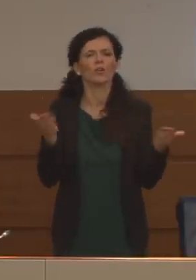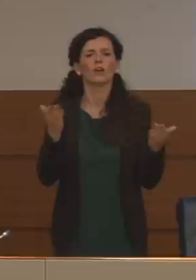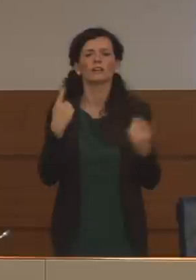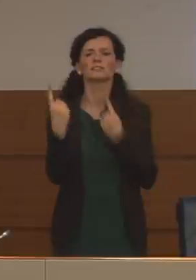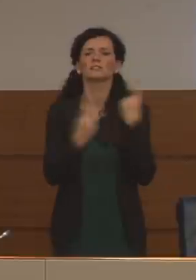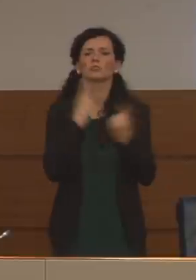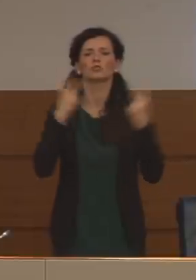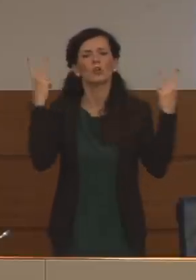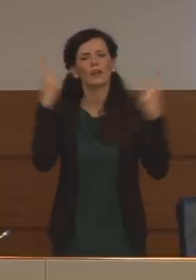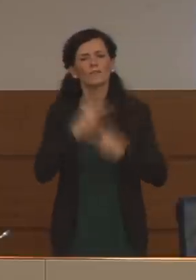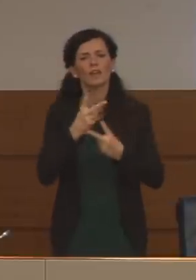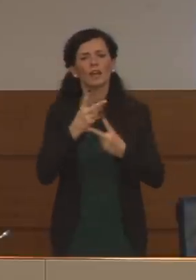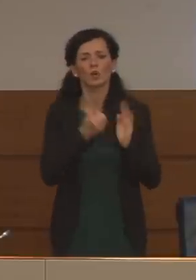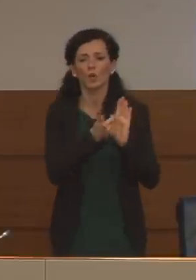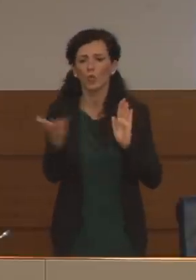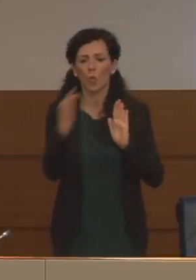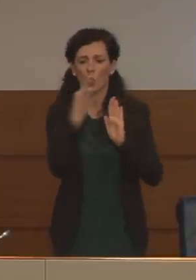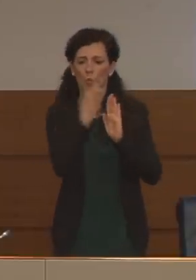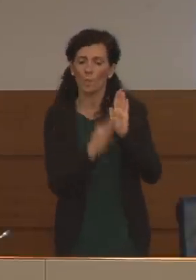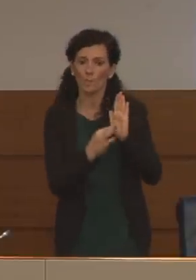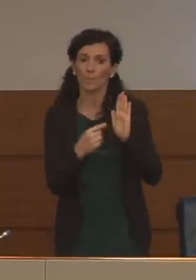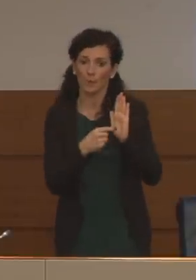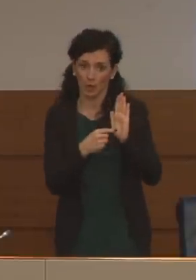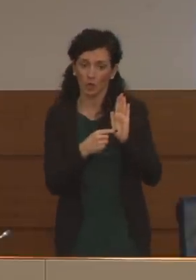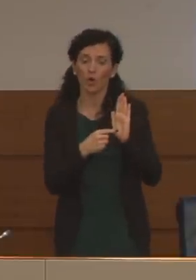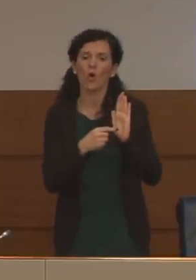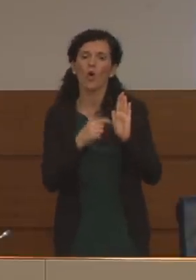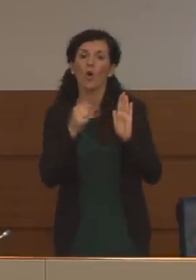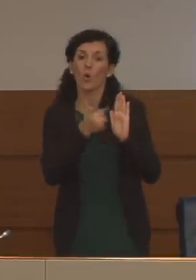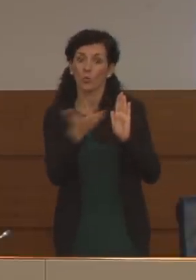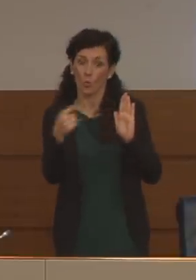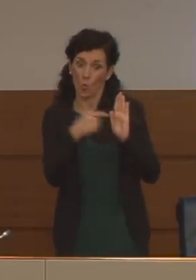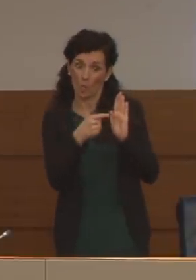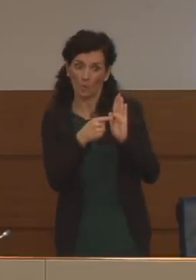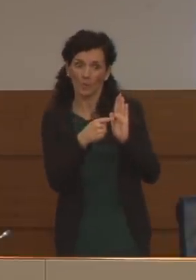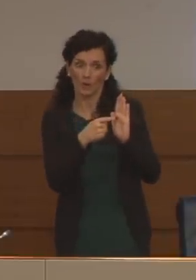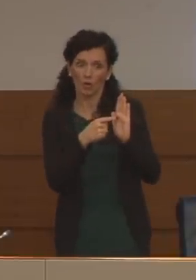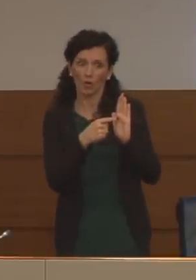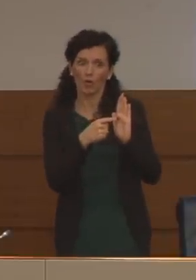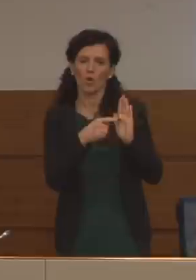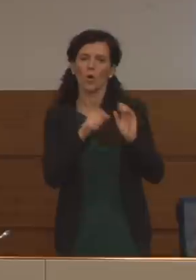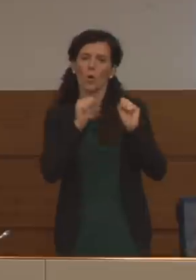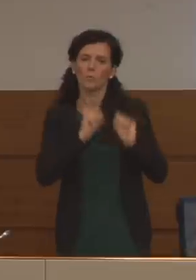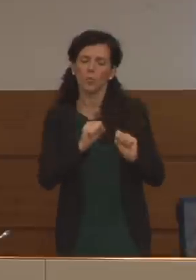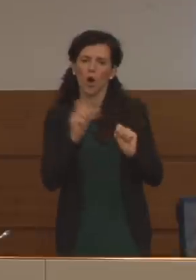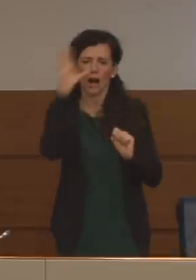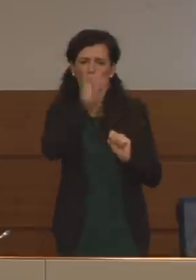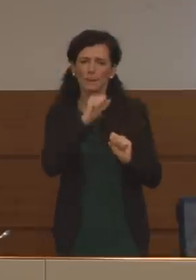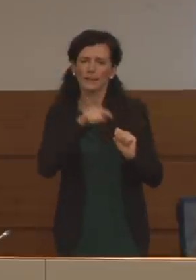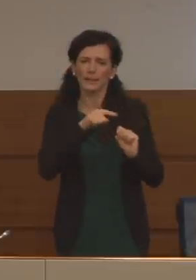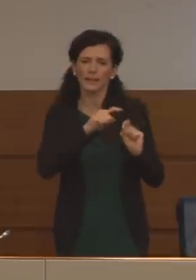ma anche per poter interpretare in qualche modo le tendenze e capire un po'